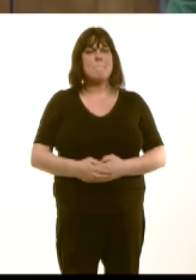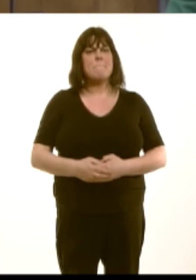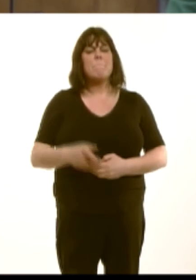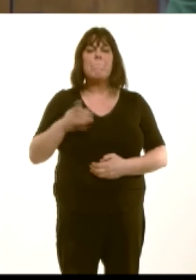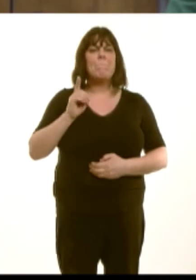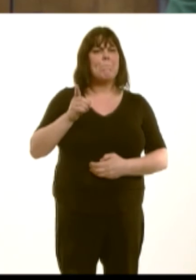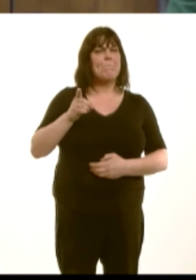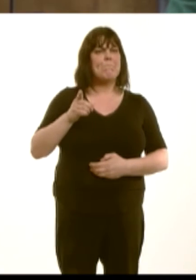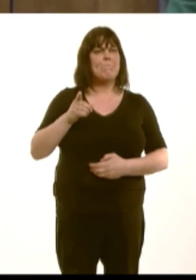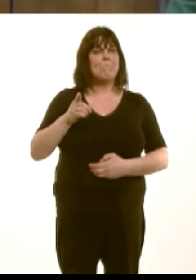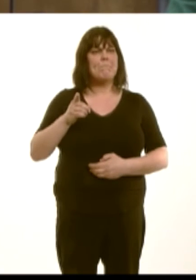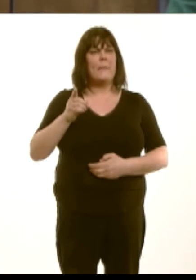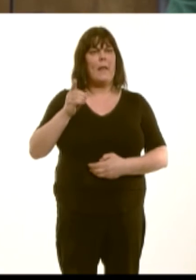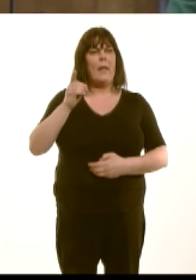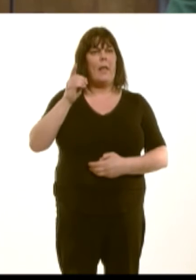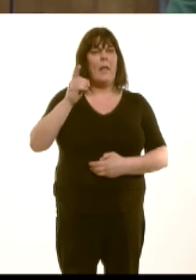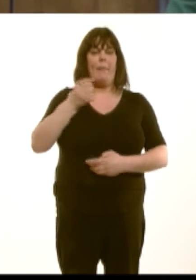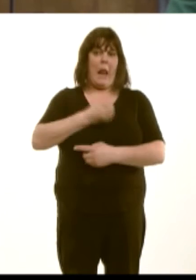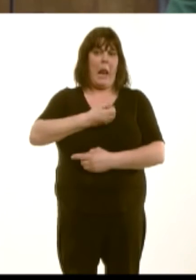gymryd lan, mwy neu lai, yn y 1970au.